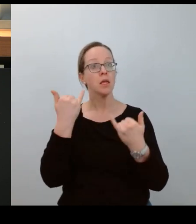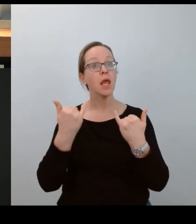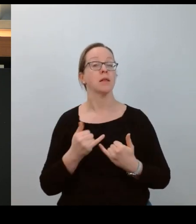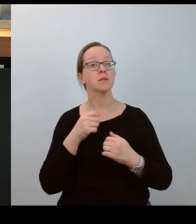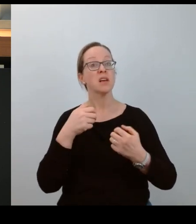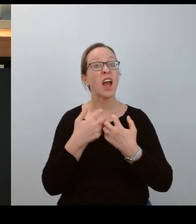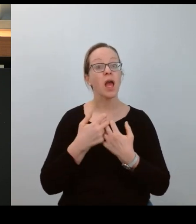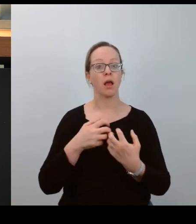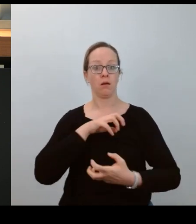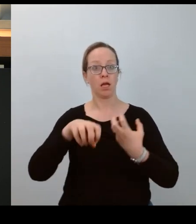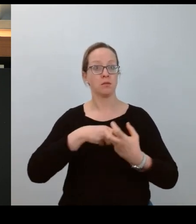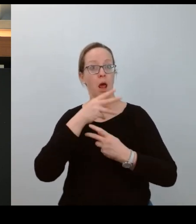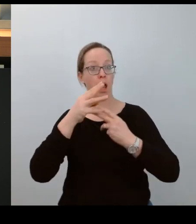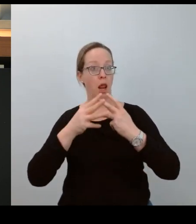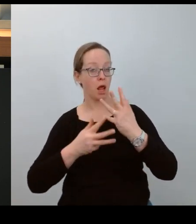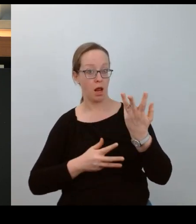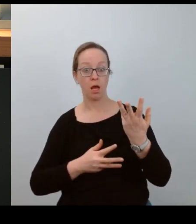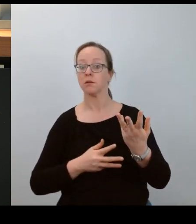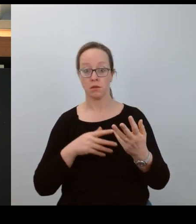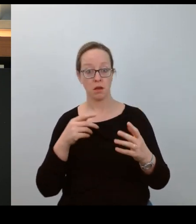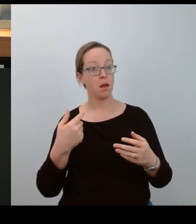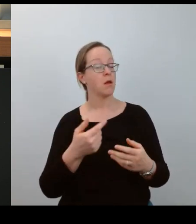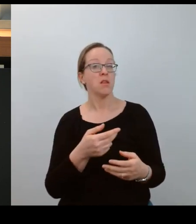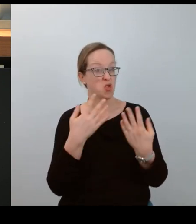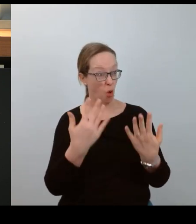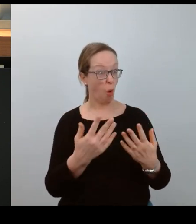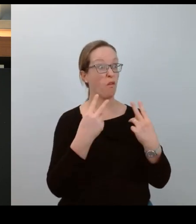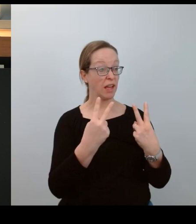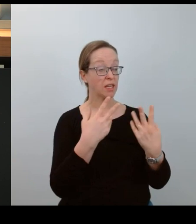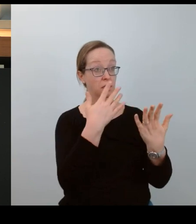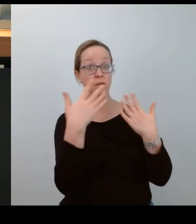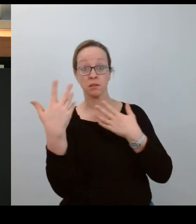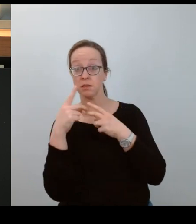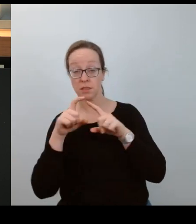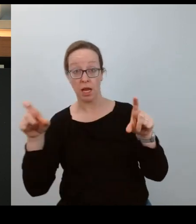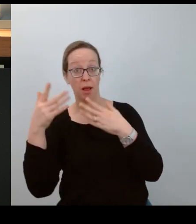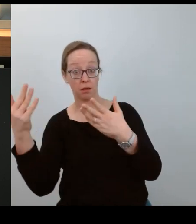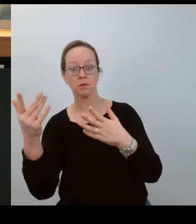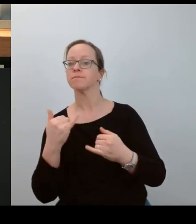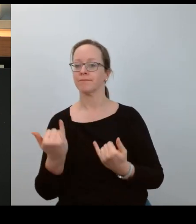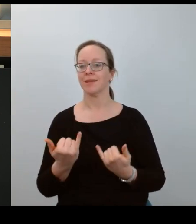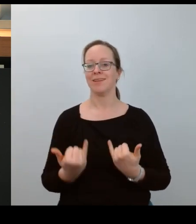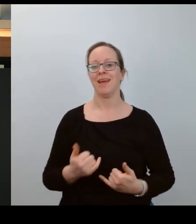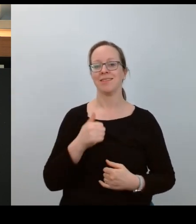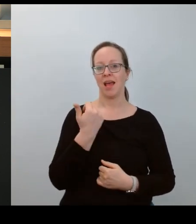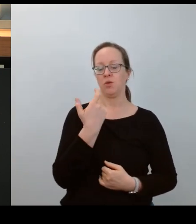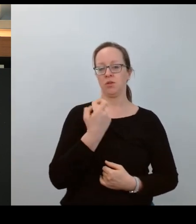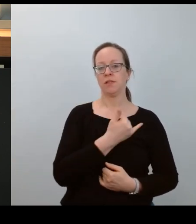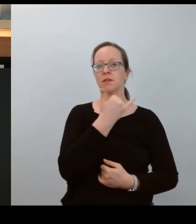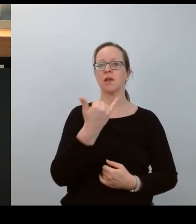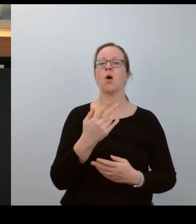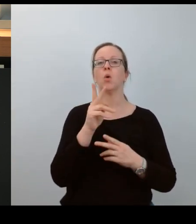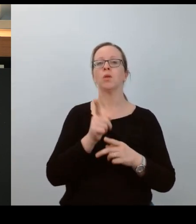und mit dem Datenschutz. Zum Beispiel verschiebt sich die Macht in der Welt und China positioniert sich als neuer Gegenpol zu unseren Demokratien.